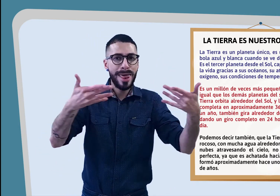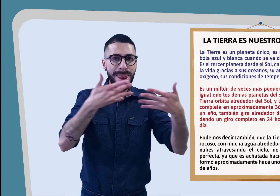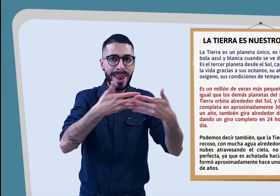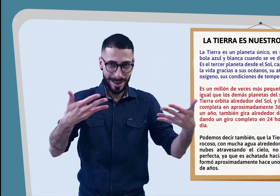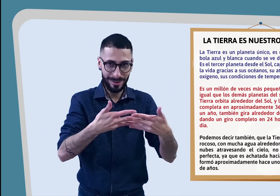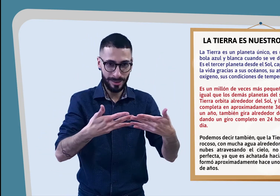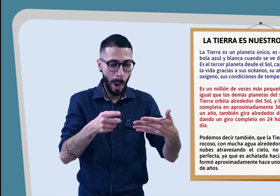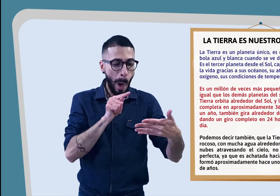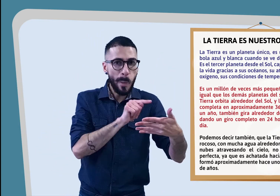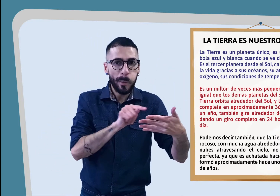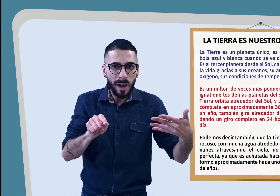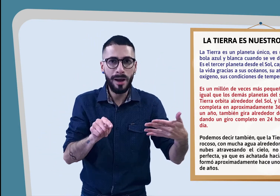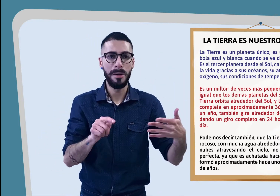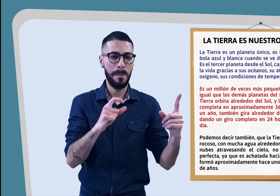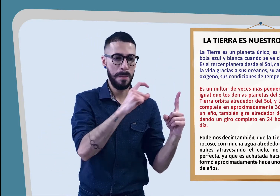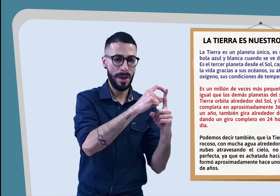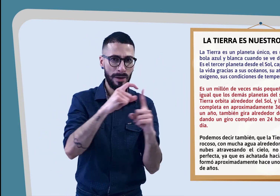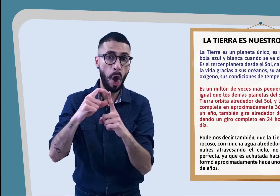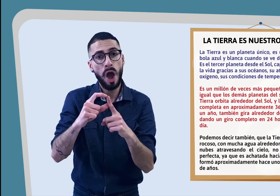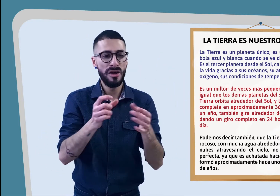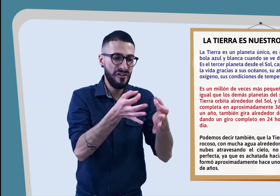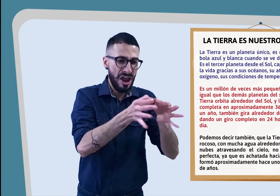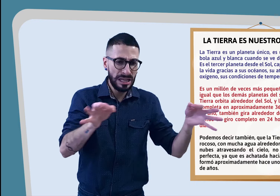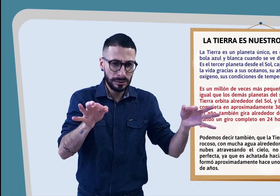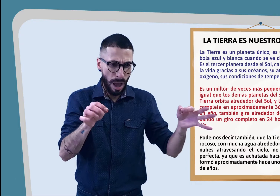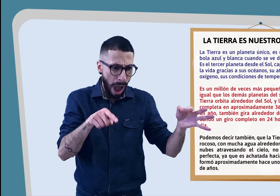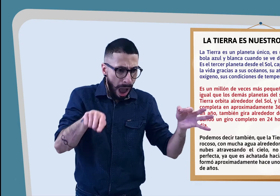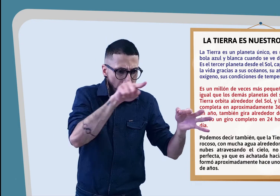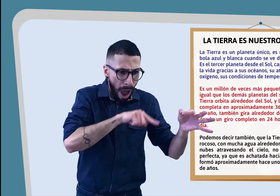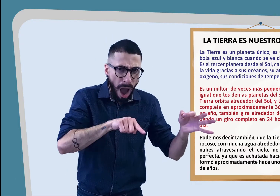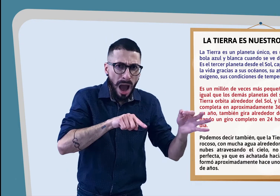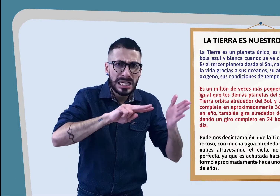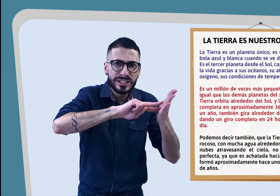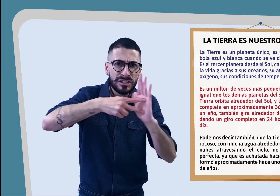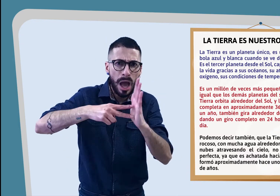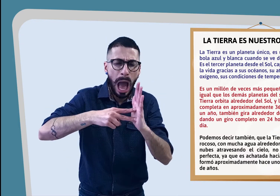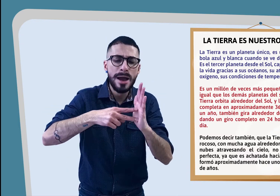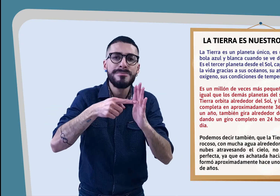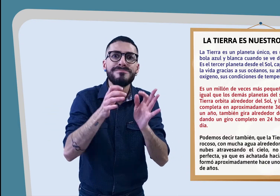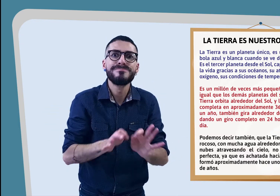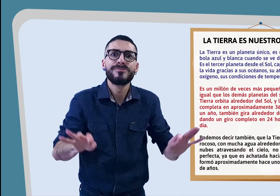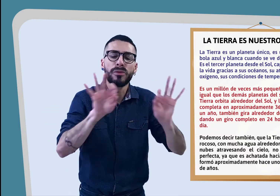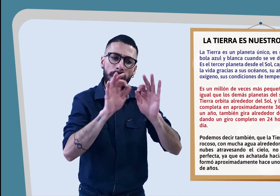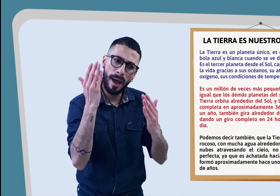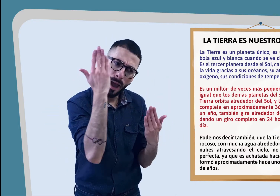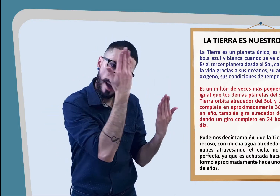se fijen muy bien en el significado de las palabras o frases,